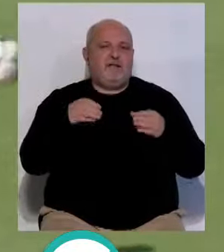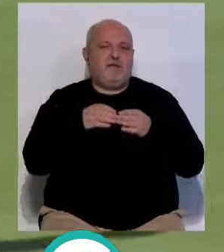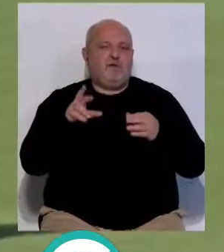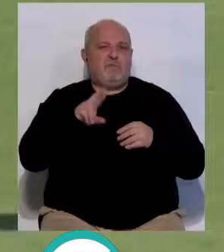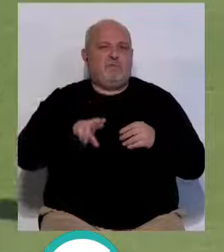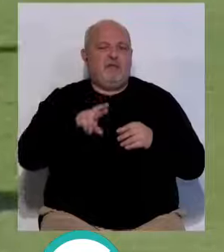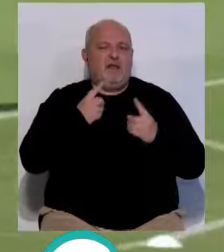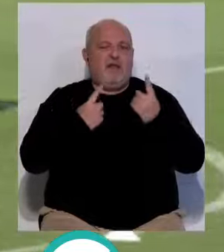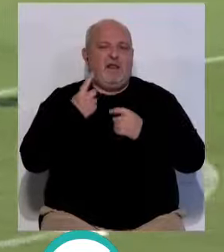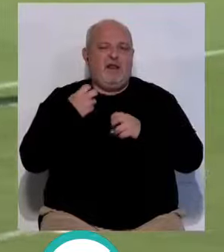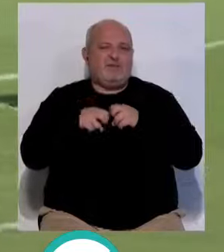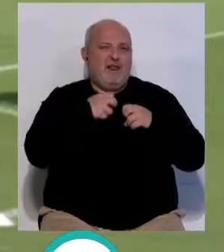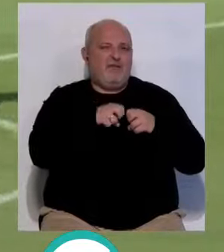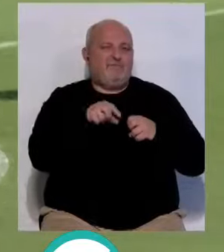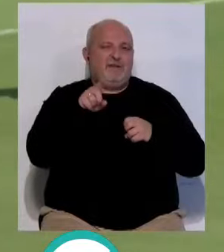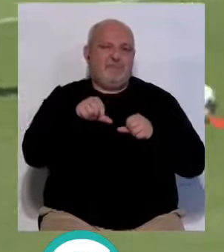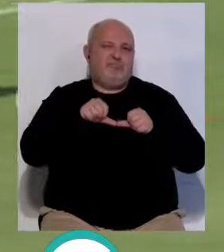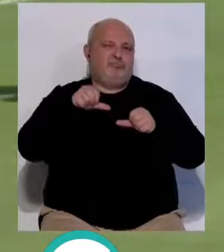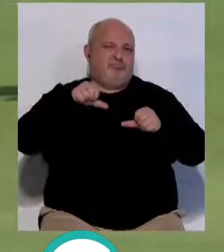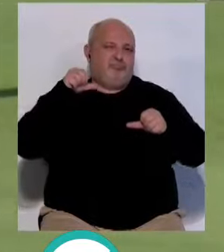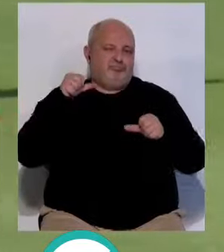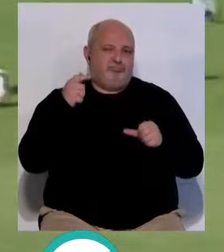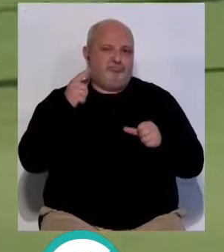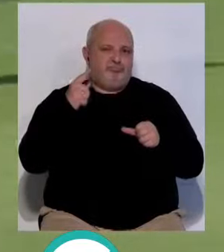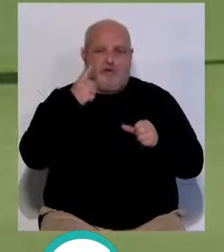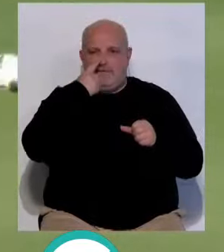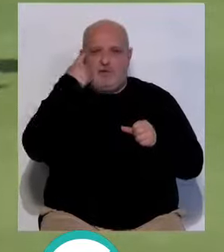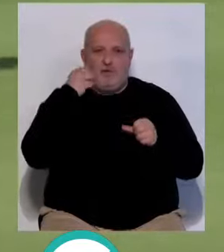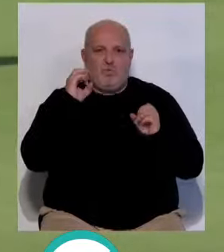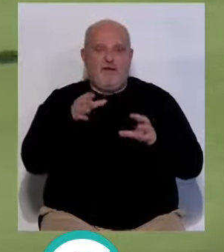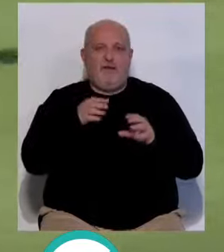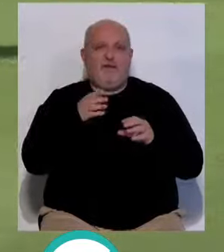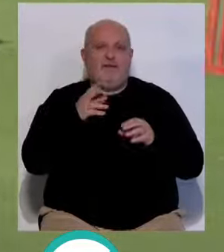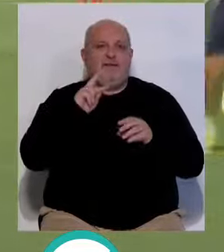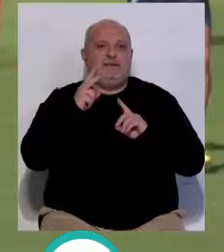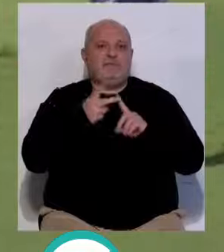de los lesionados es un problema que ya tuvimos durante el año pasado los segundos tiempos son un